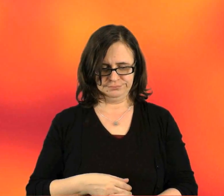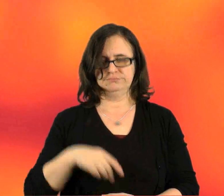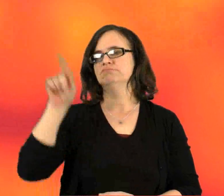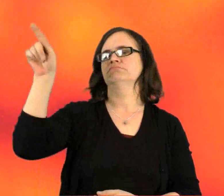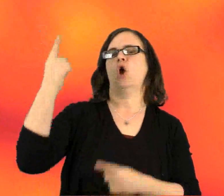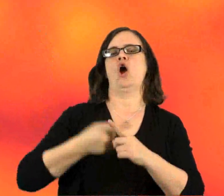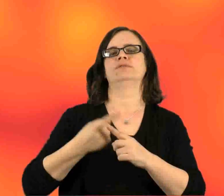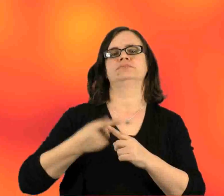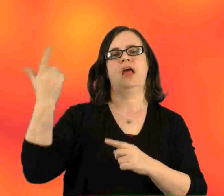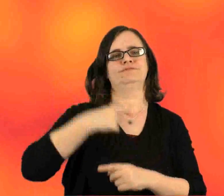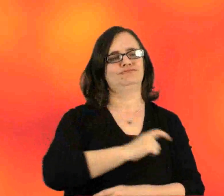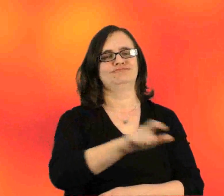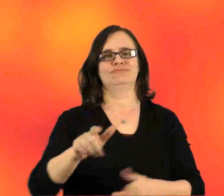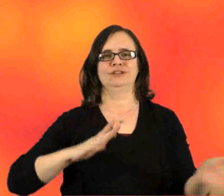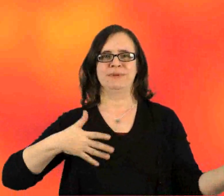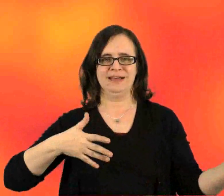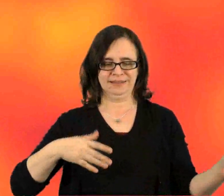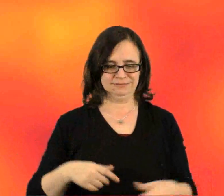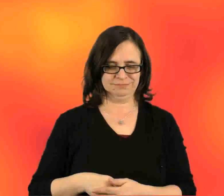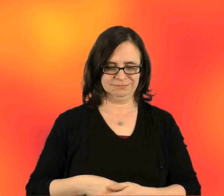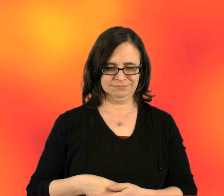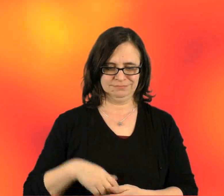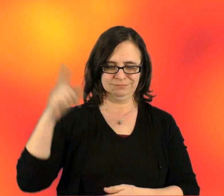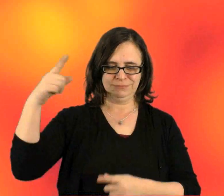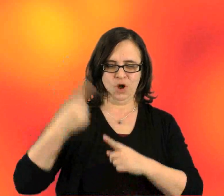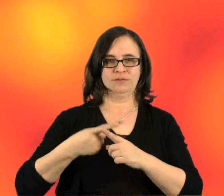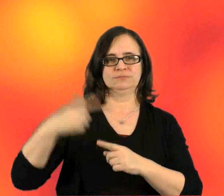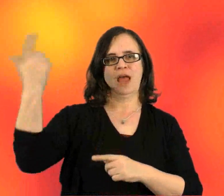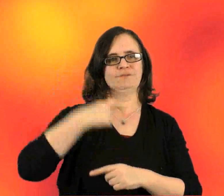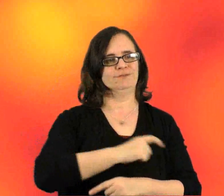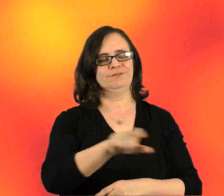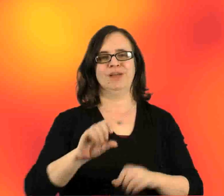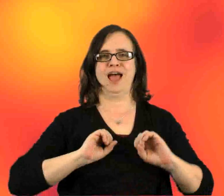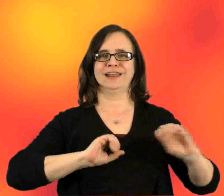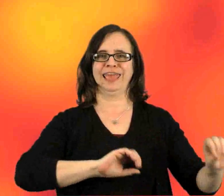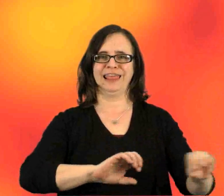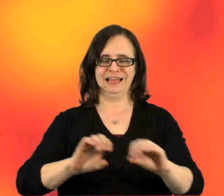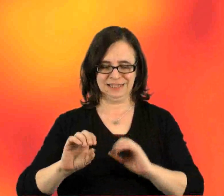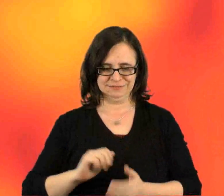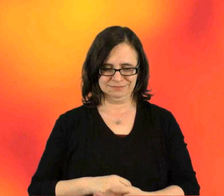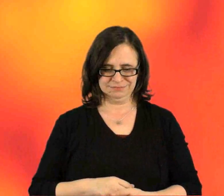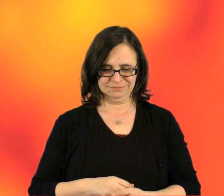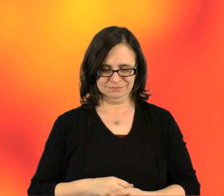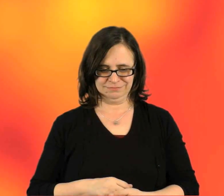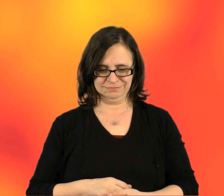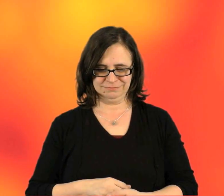Gott sagt uns oft und erklärt uns